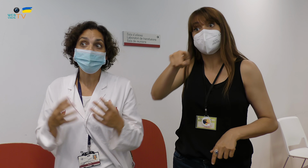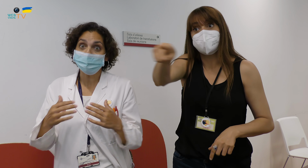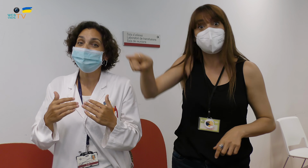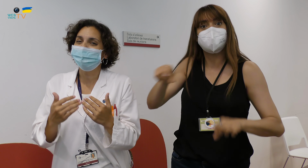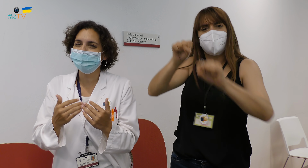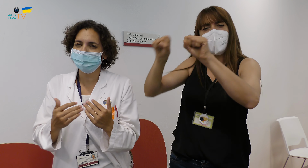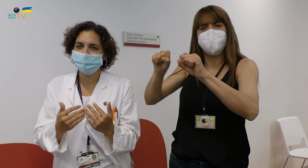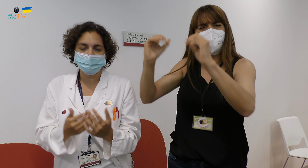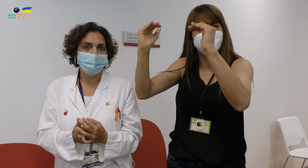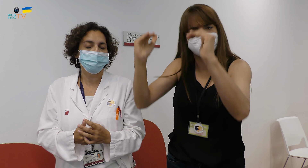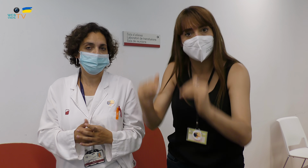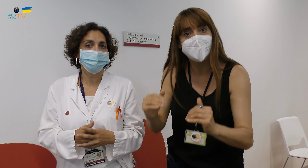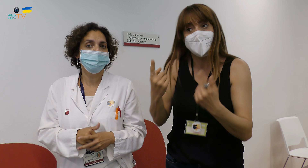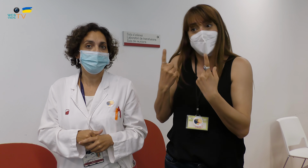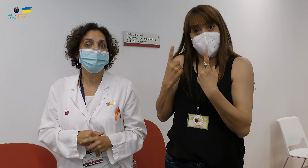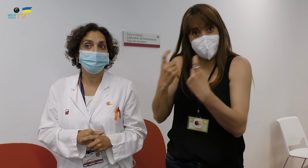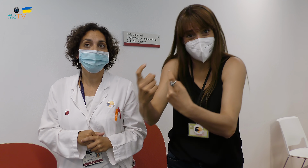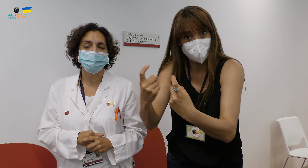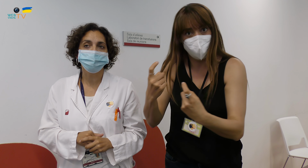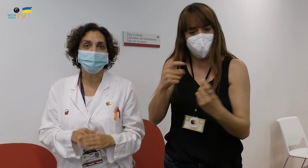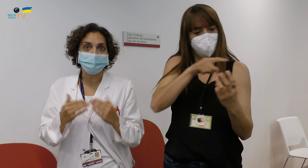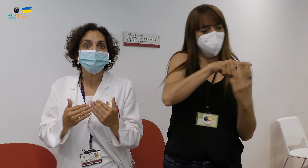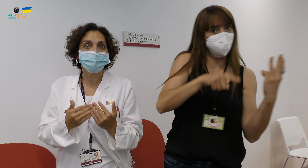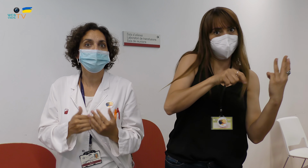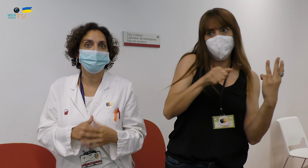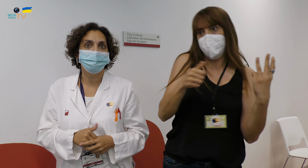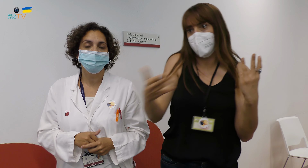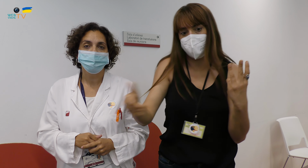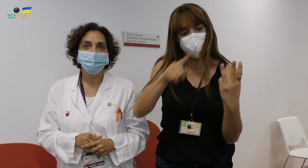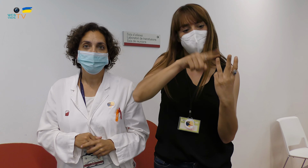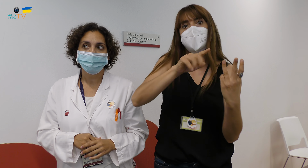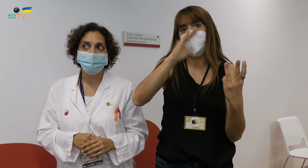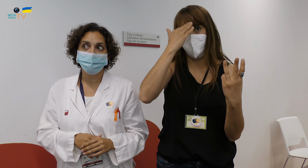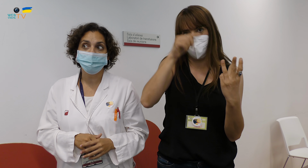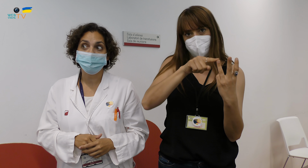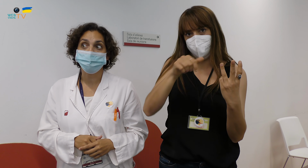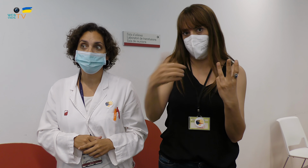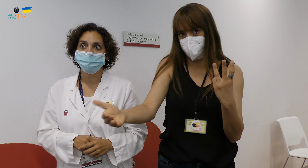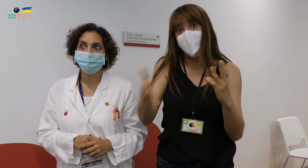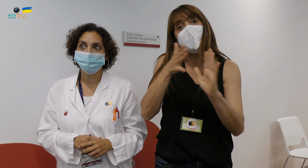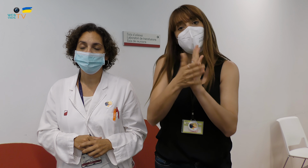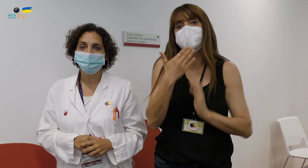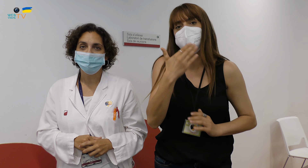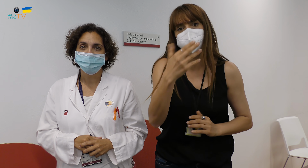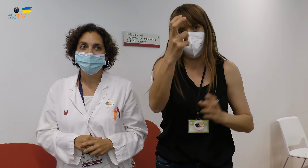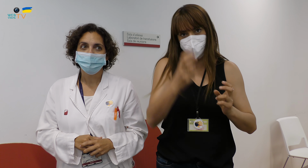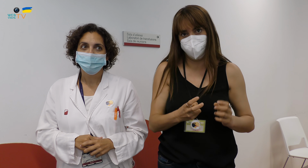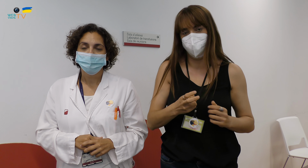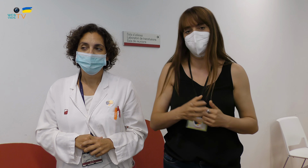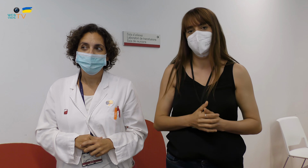i que poden necessitar-les i que ens està costant arribar al subministrament que necessitem.